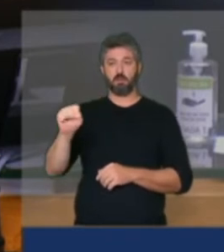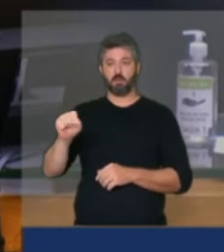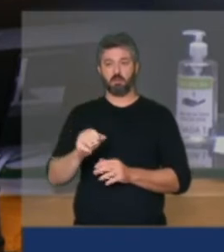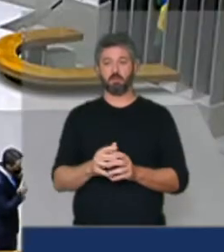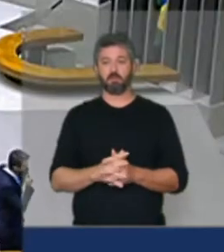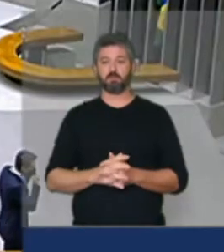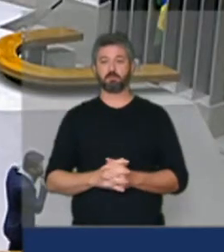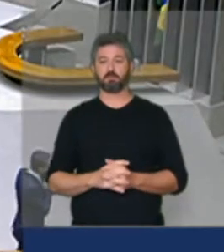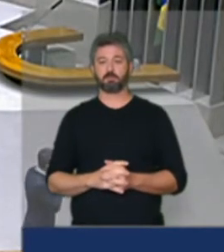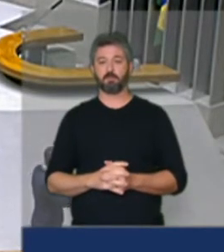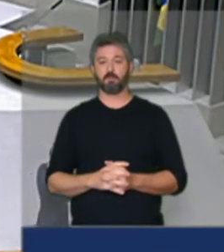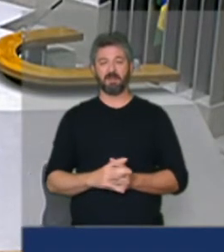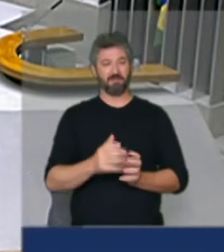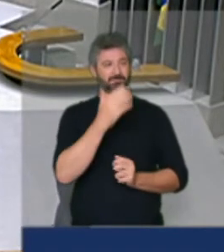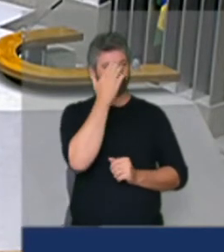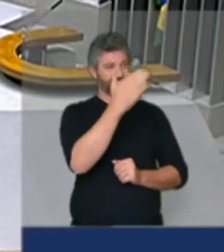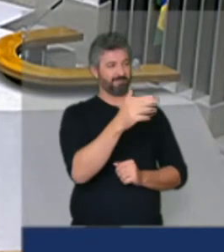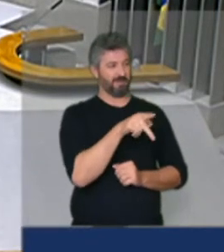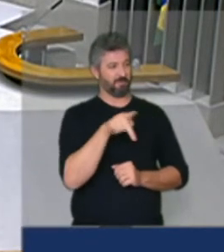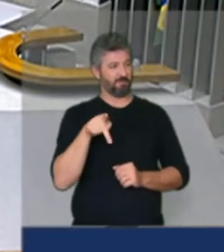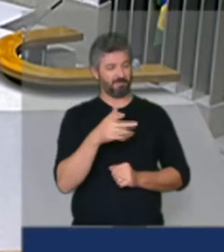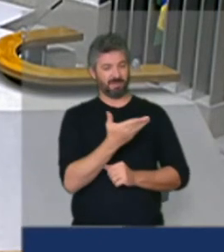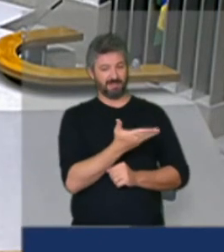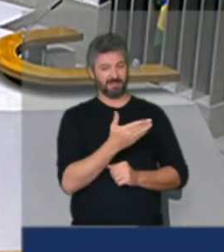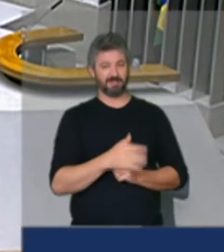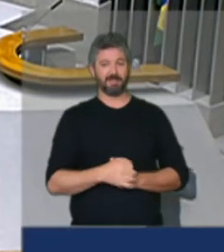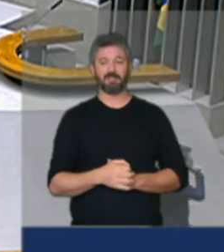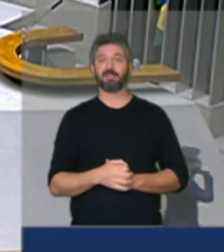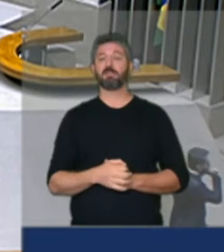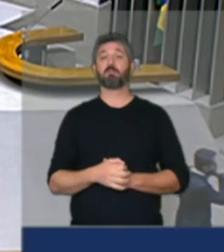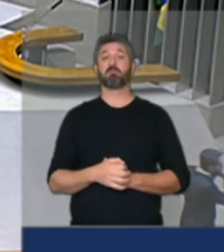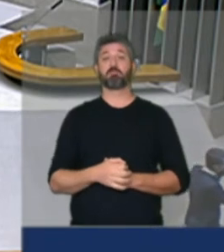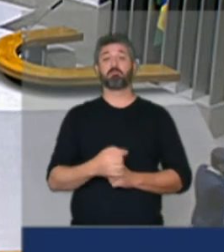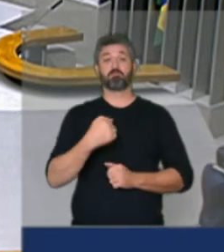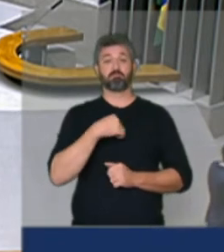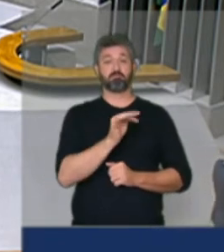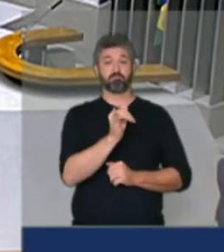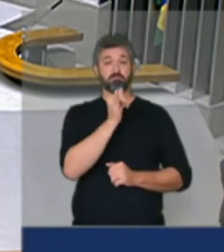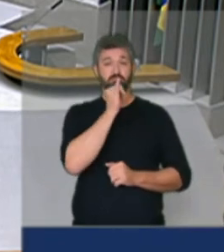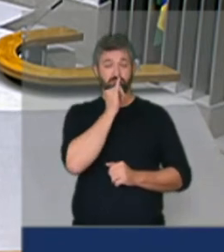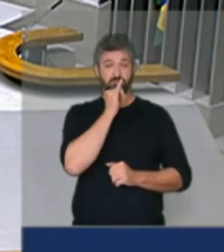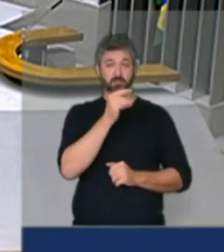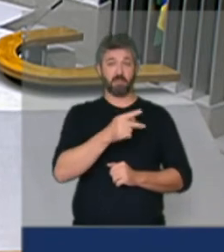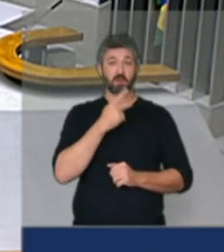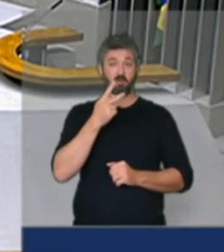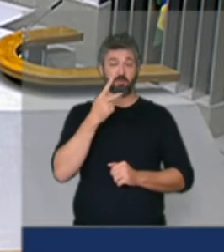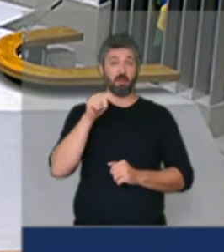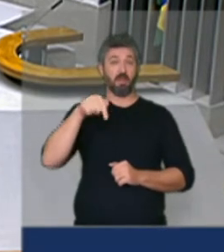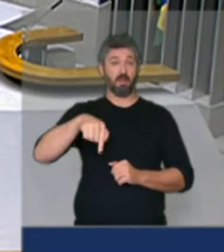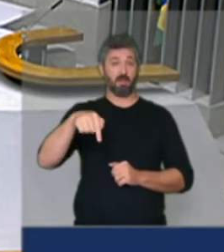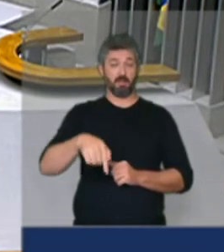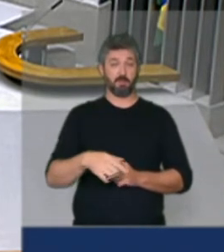[DEPUTADO]: OBRIGADO PRESIDENTE, COM MUITA TRISTEZA QUERO DIZER AQUI QUE NO NOSSO ESTADO DO RIO GRANDE DO SUL, O GOVERNADOR EDUARDO LEITE ESTÁ